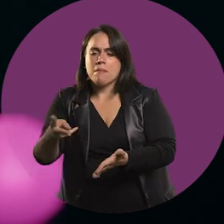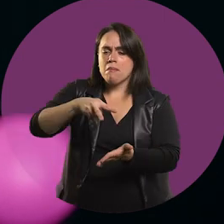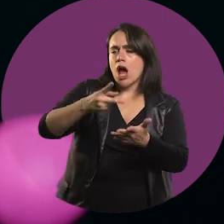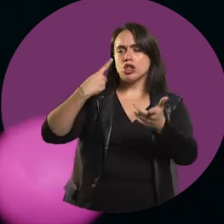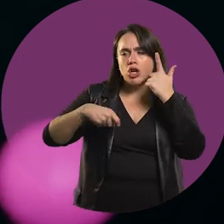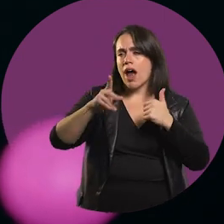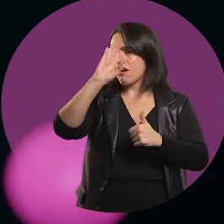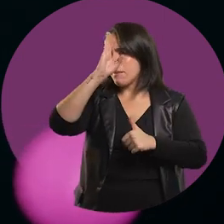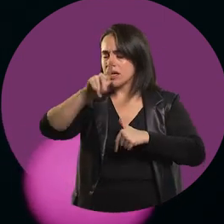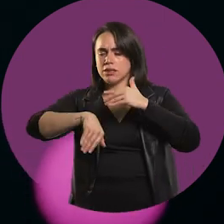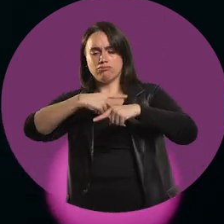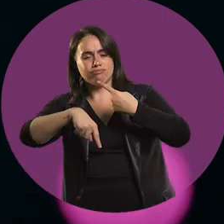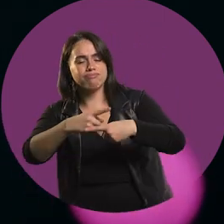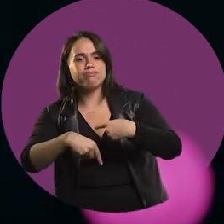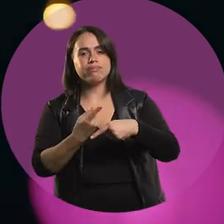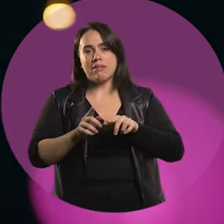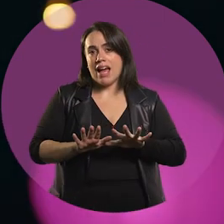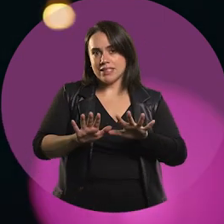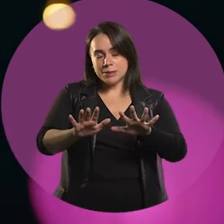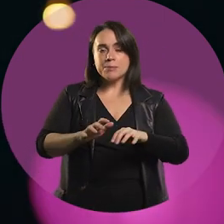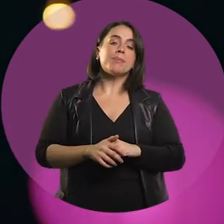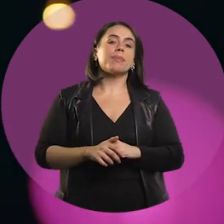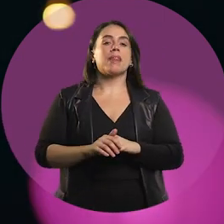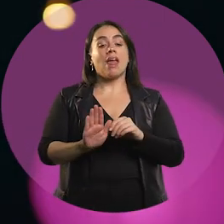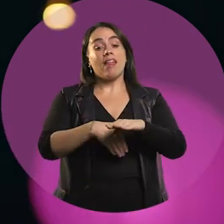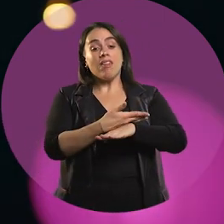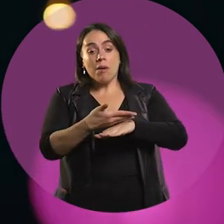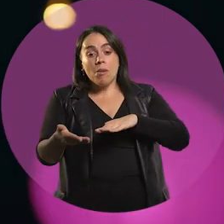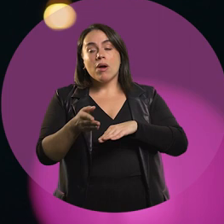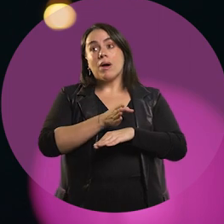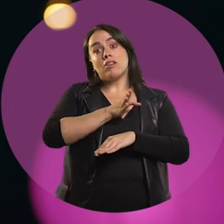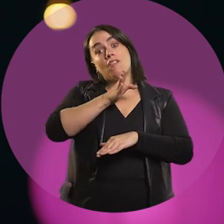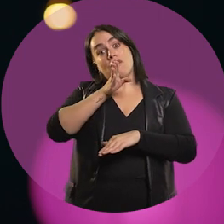llorar, volver a levantarme. Y después, una vez que pasé a la escuela,